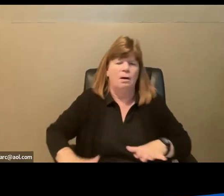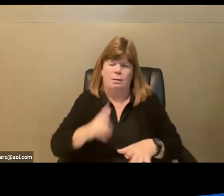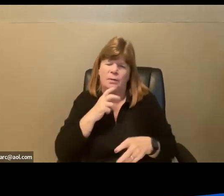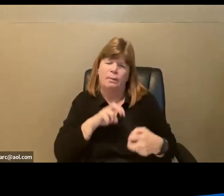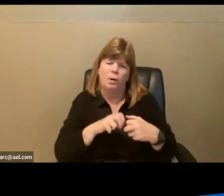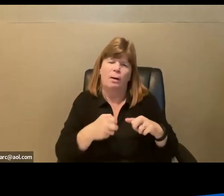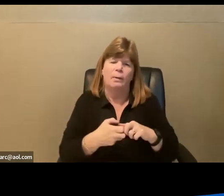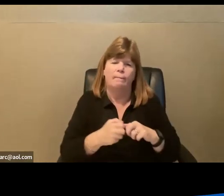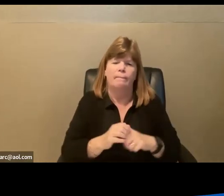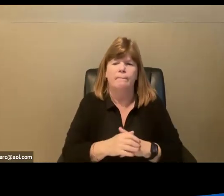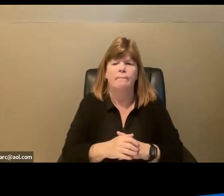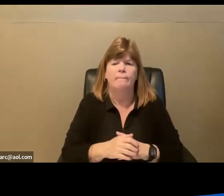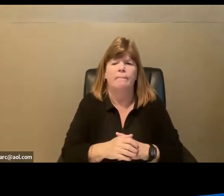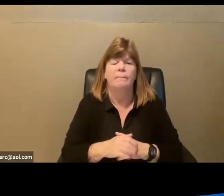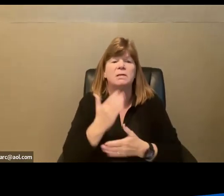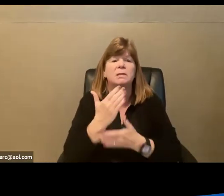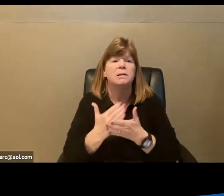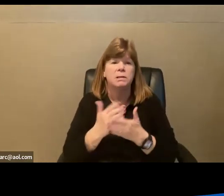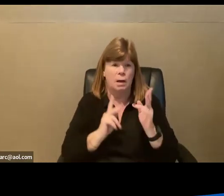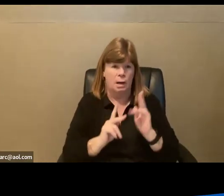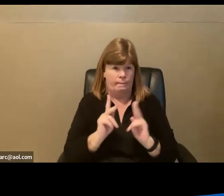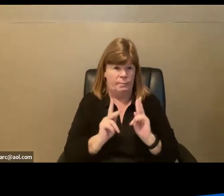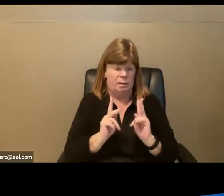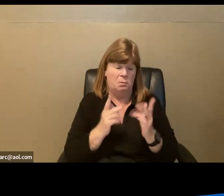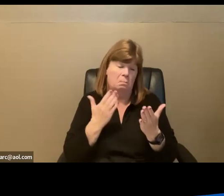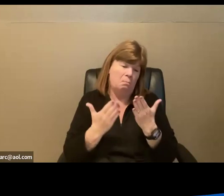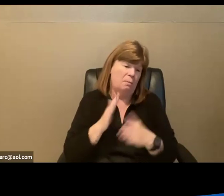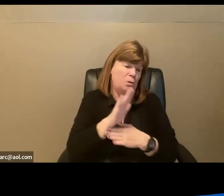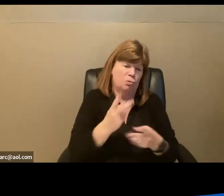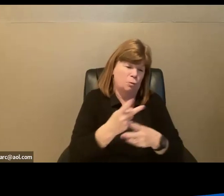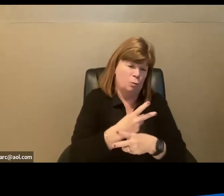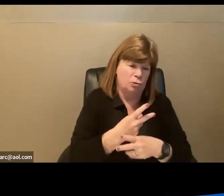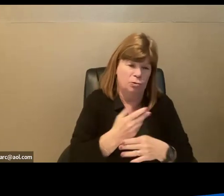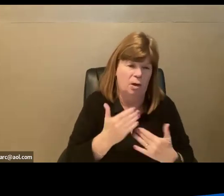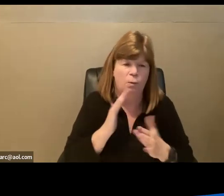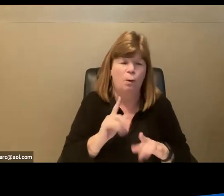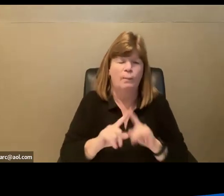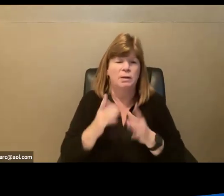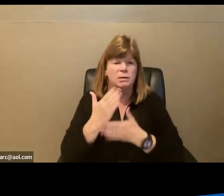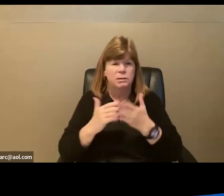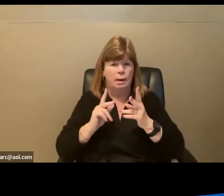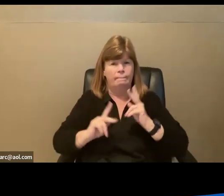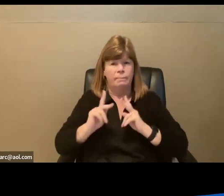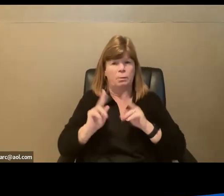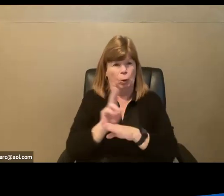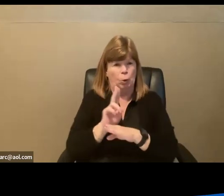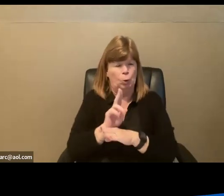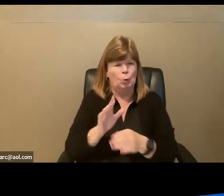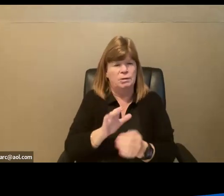Pero algunas personas, y puede que el tuyo haya progresado demasiado, pero algunas personas, usarán una férula nocturna por la noche para